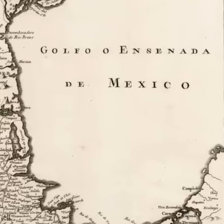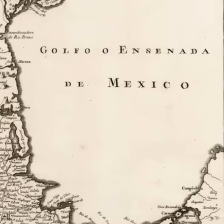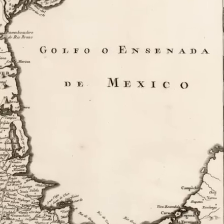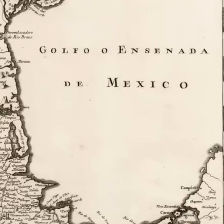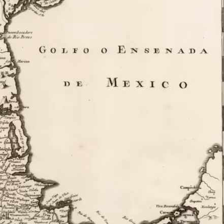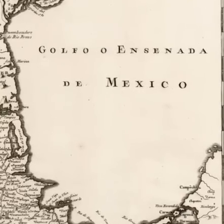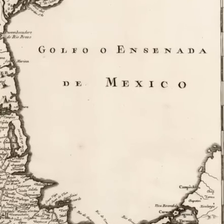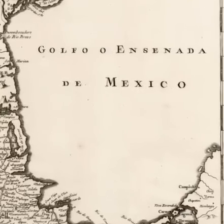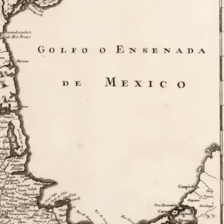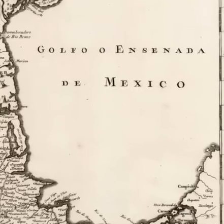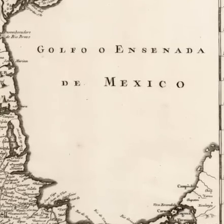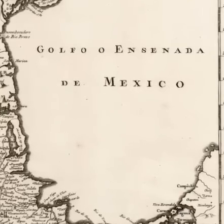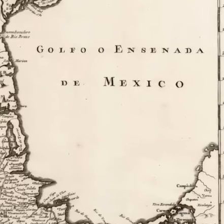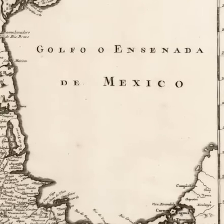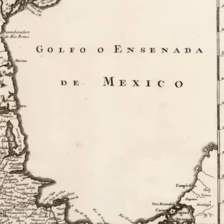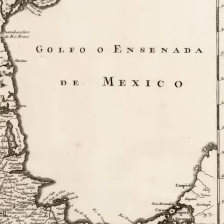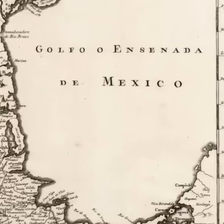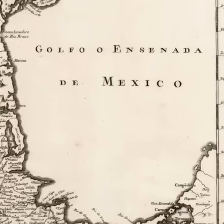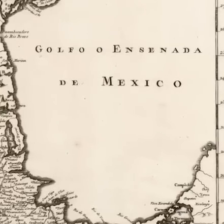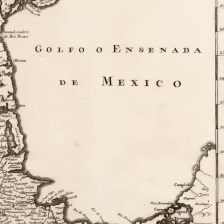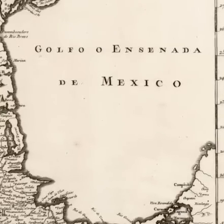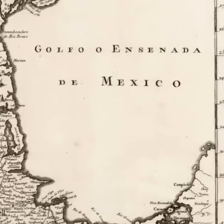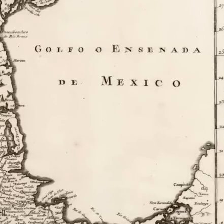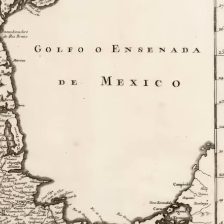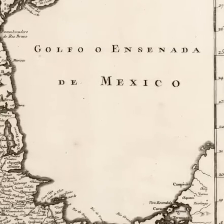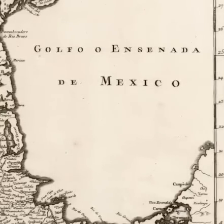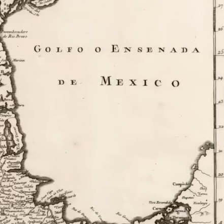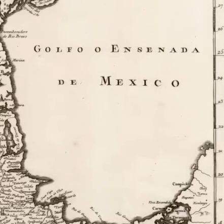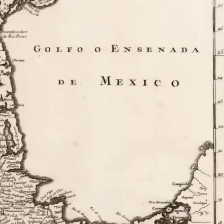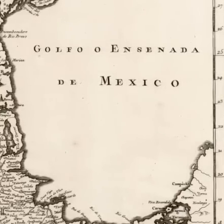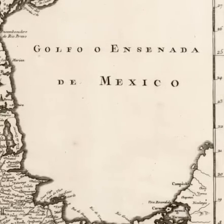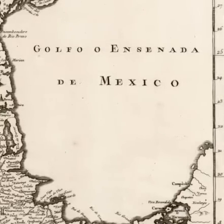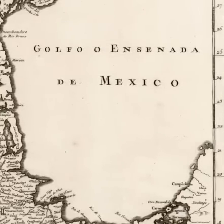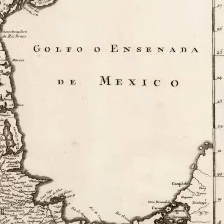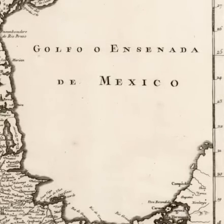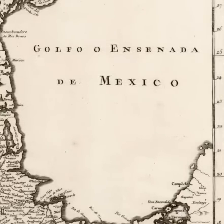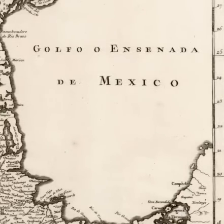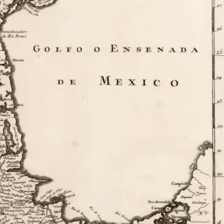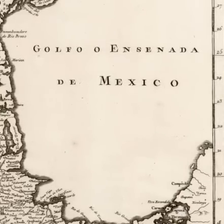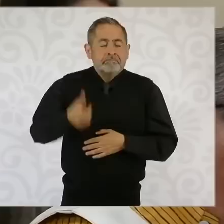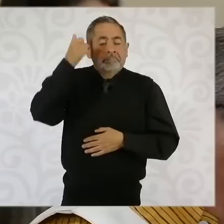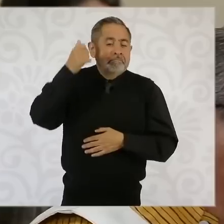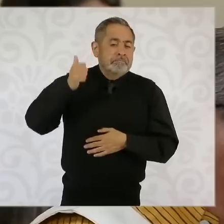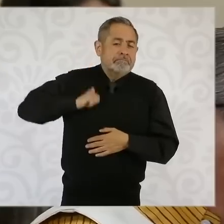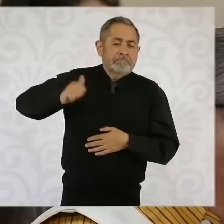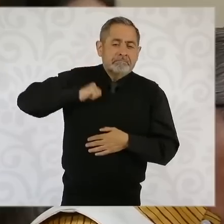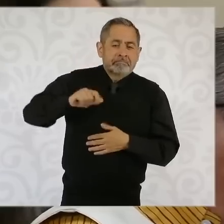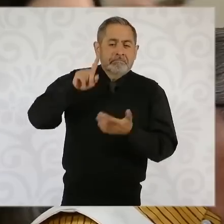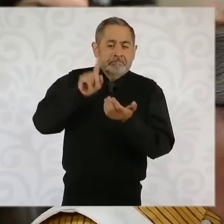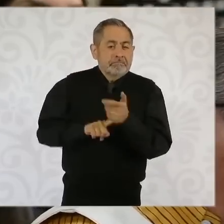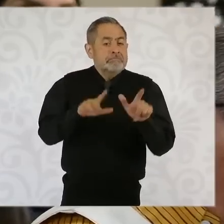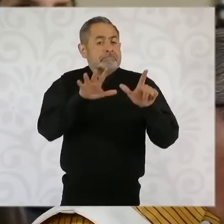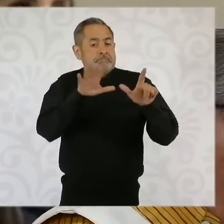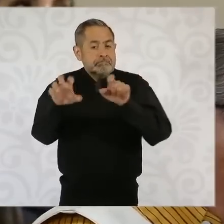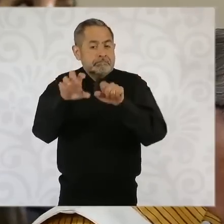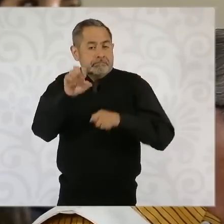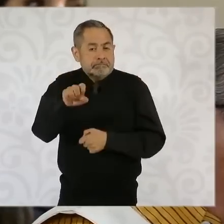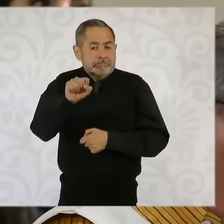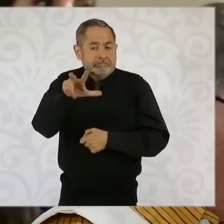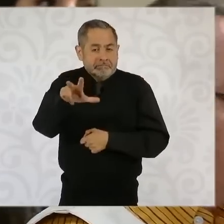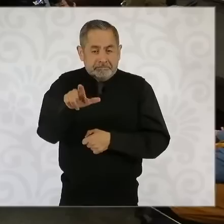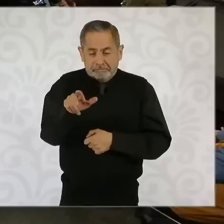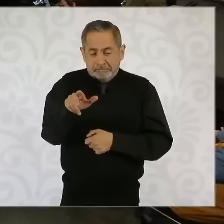del mapa dice De todos modos aquí hay un de nuestra primera edición de 1768 preguntarle